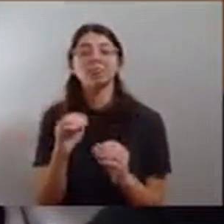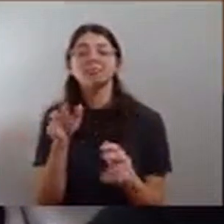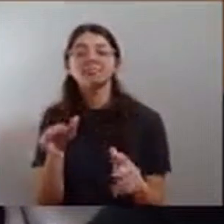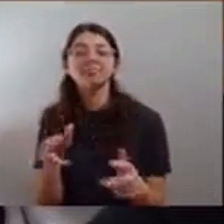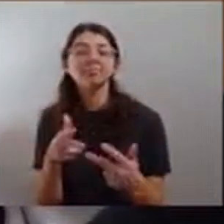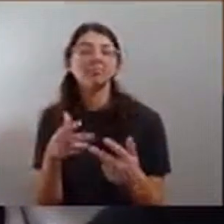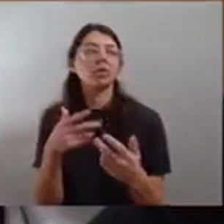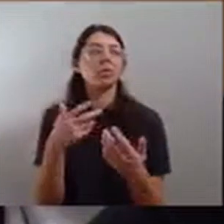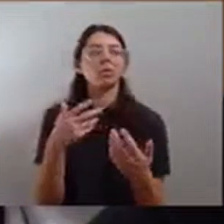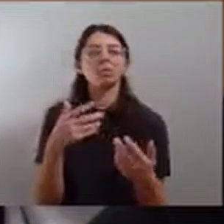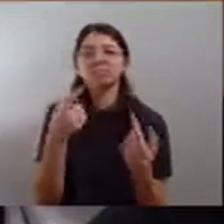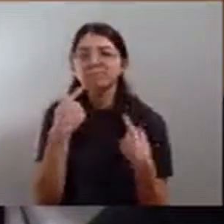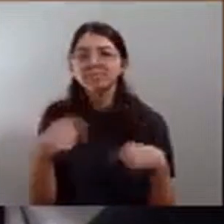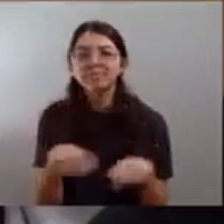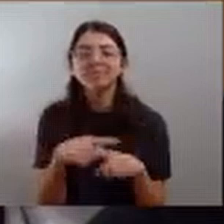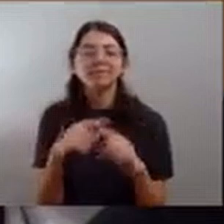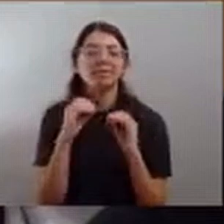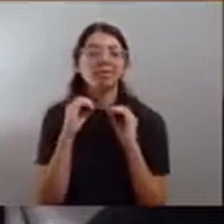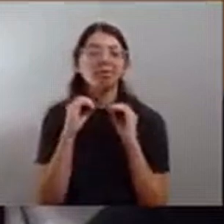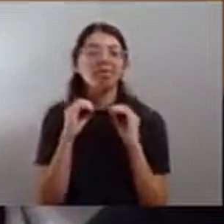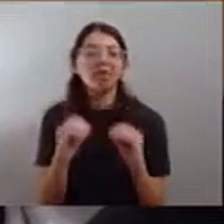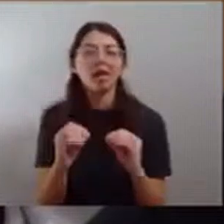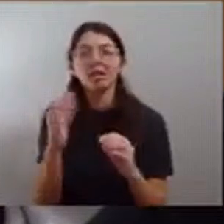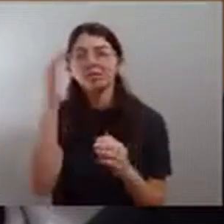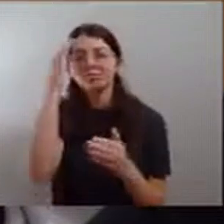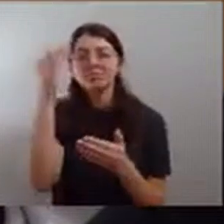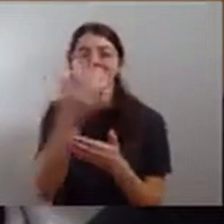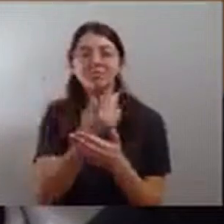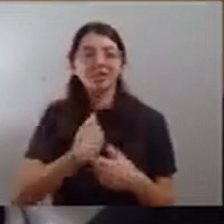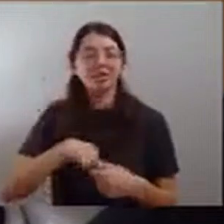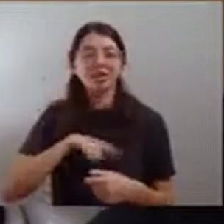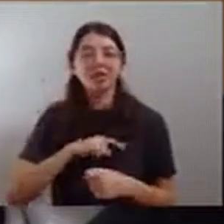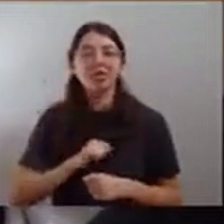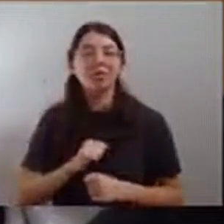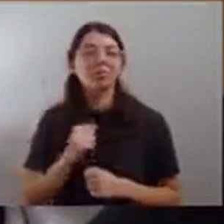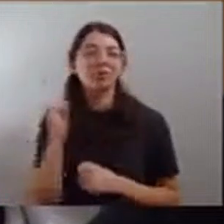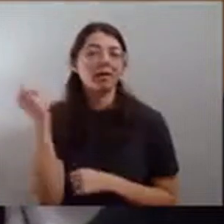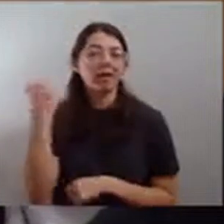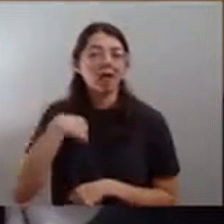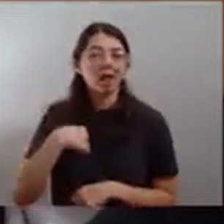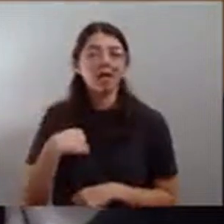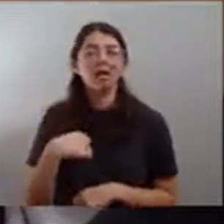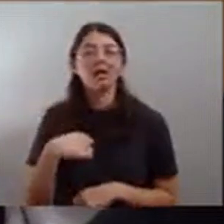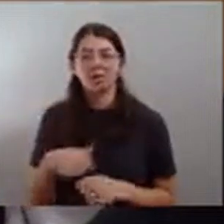dos nossos contributos. São esses os contributos que o senhor deputado agora